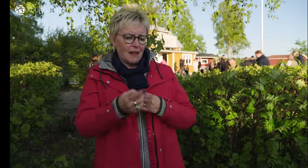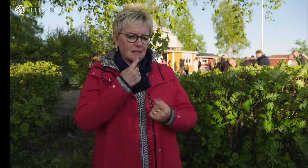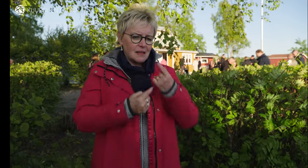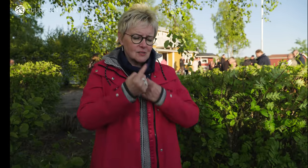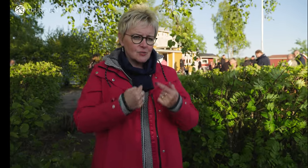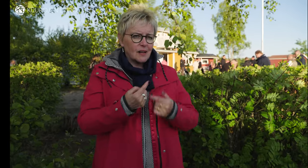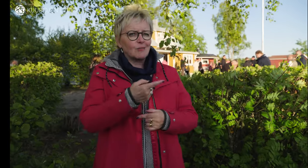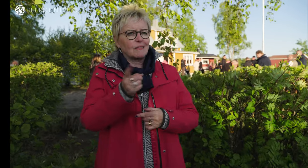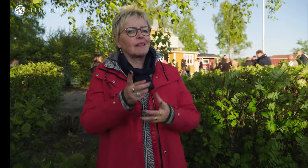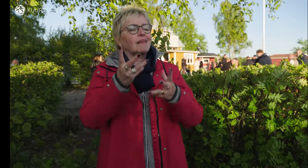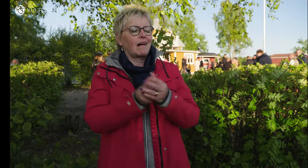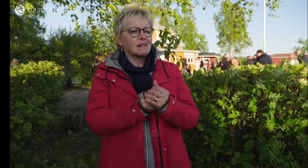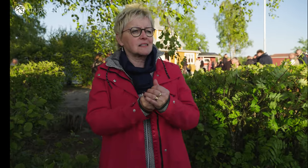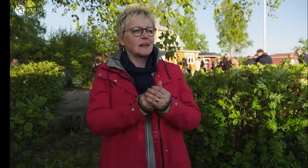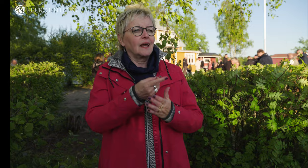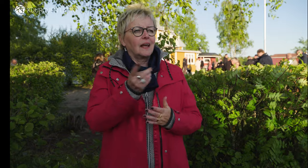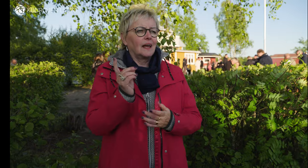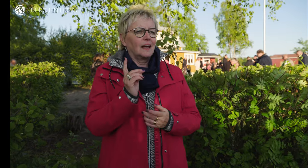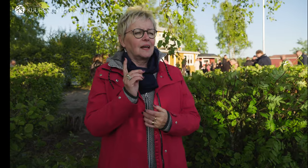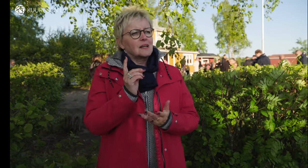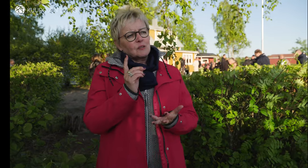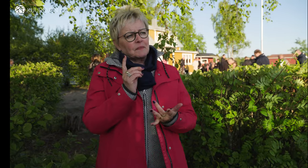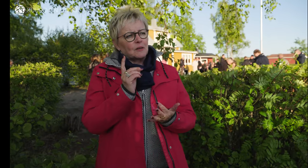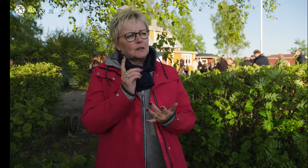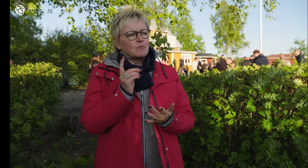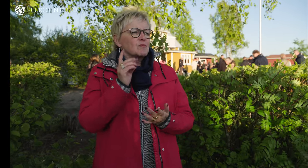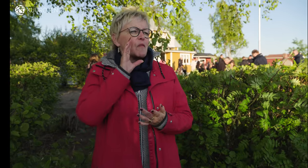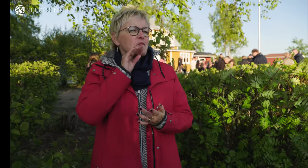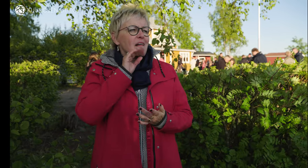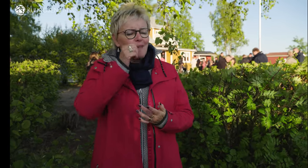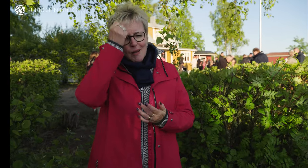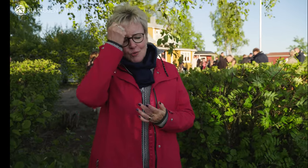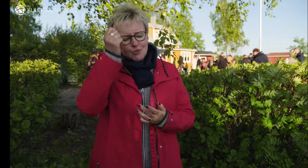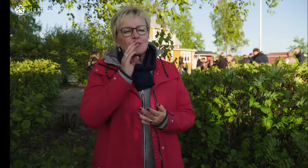ja keskustellut heidän kanssaan, niin he ovat kertoneet muistojaan -